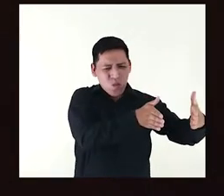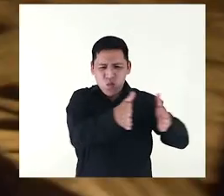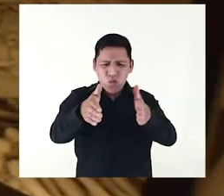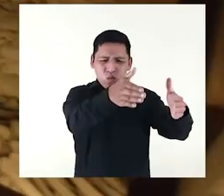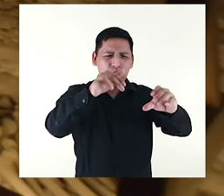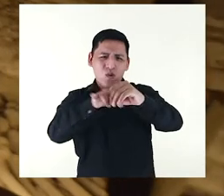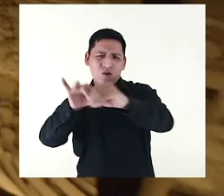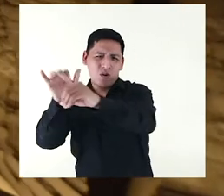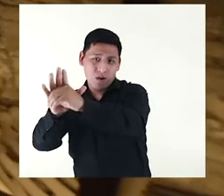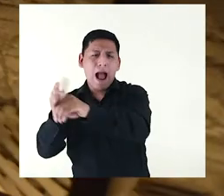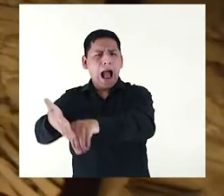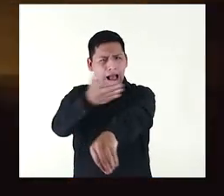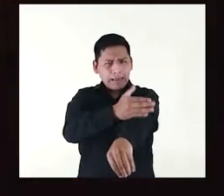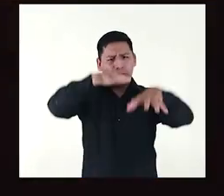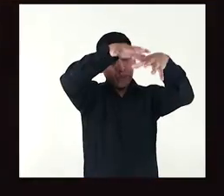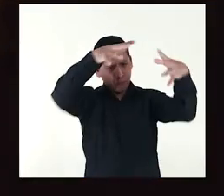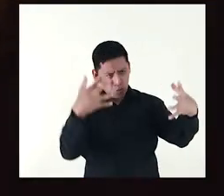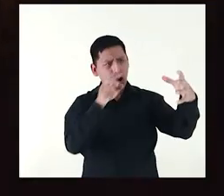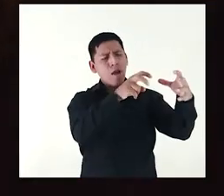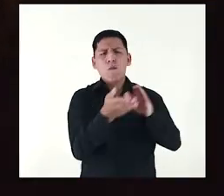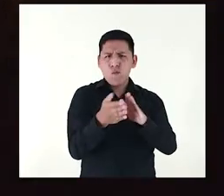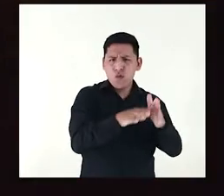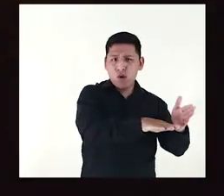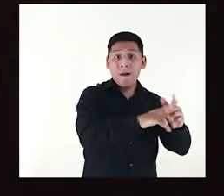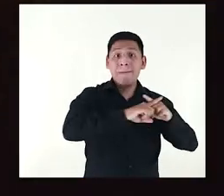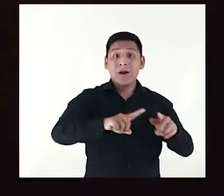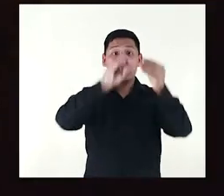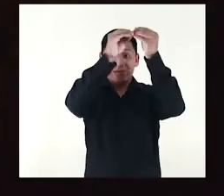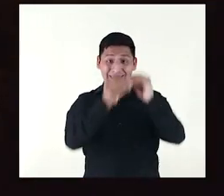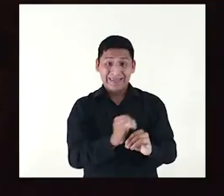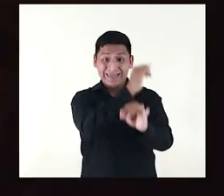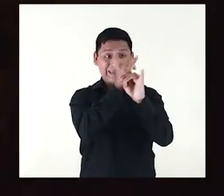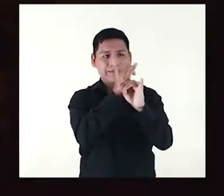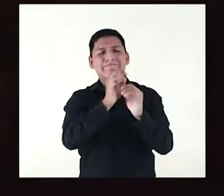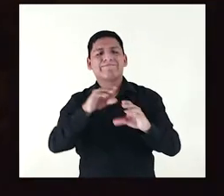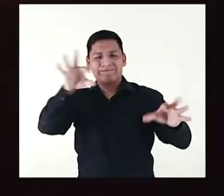al principio sólo eran criptas y luego después de una refacción de la iglesia fueron unidas.